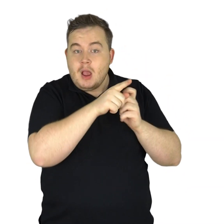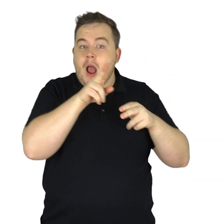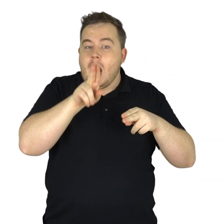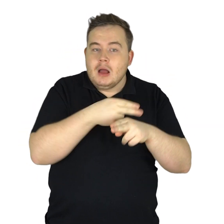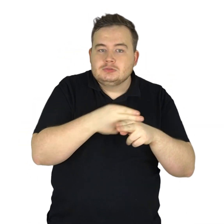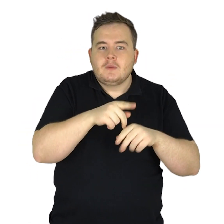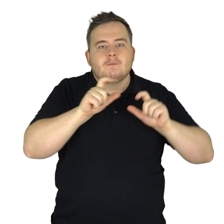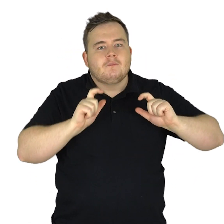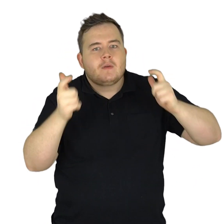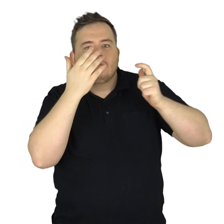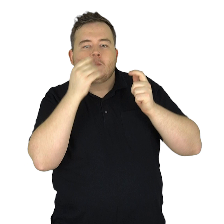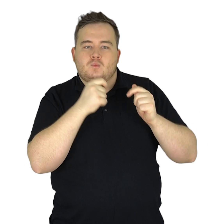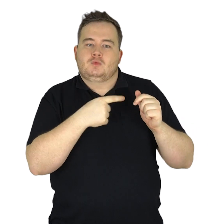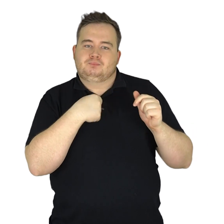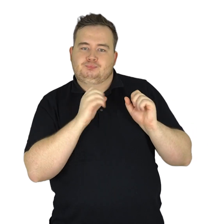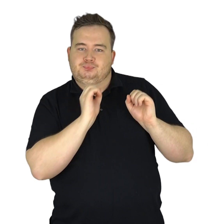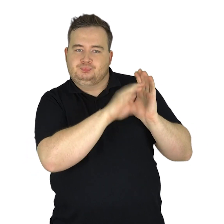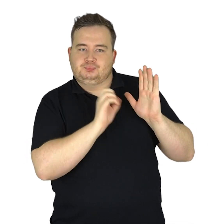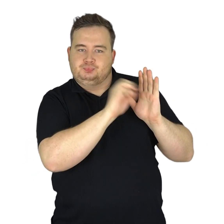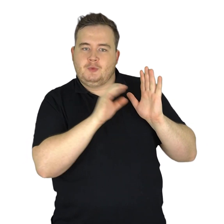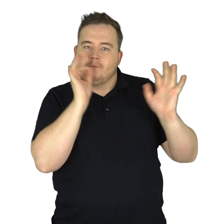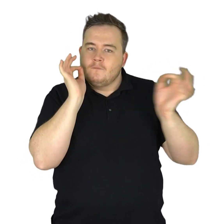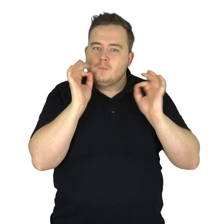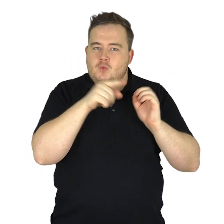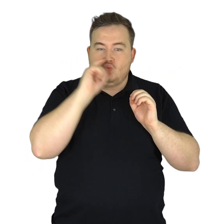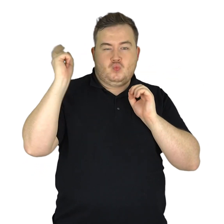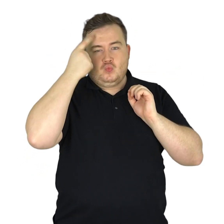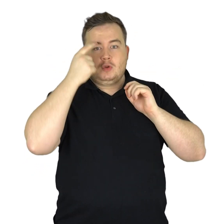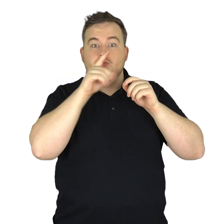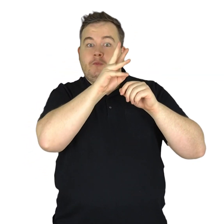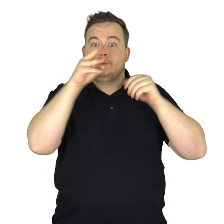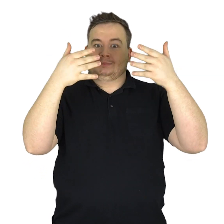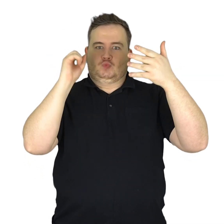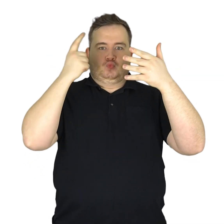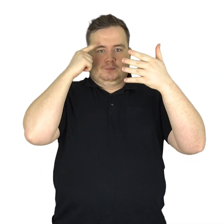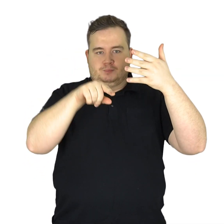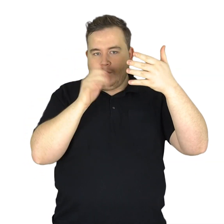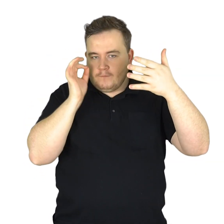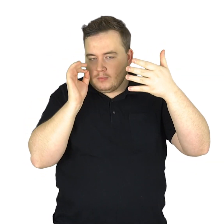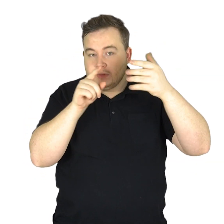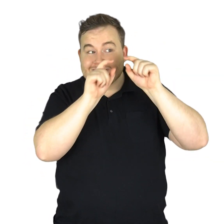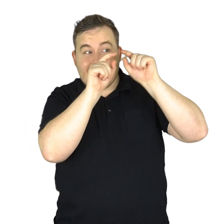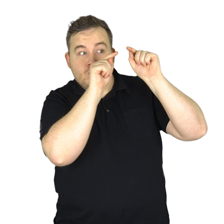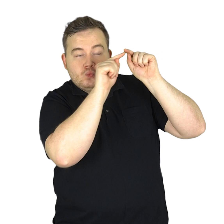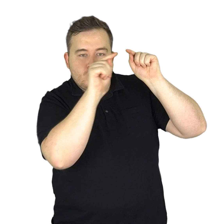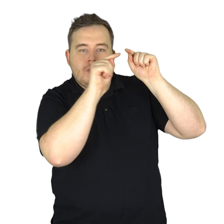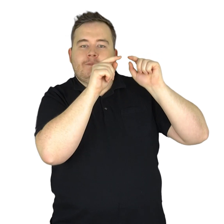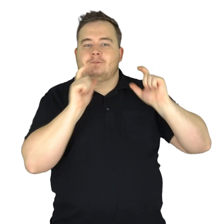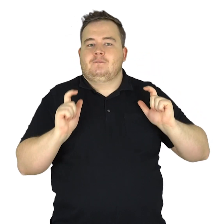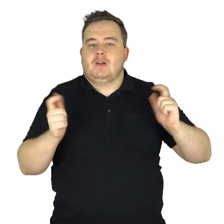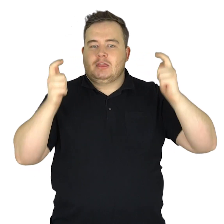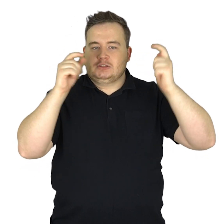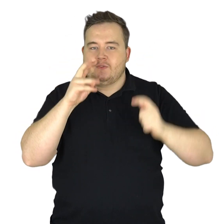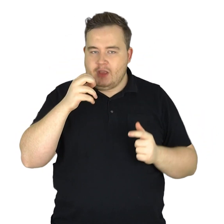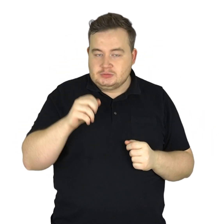a kalendarz z wydarzeniami umieszczony jest na stronie głównej oraz w zakładce „wydarzenia”